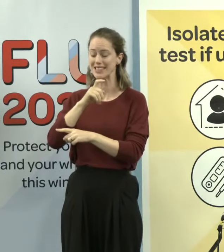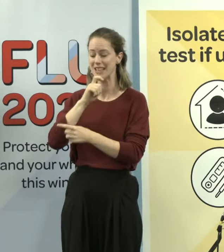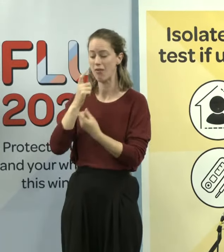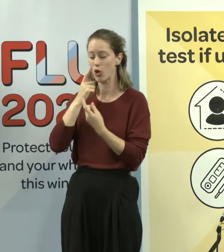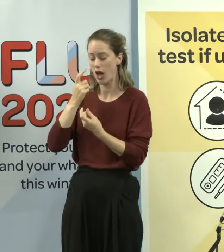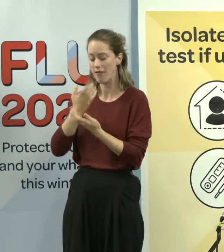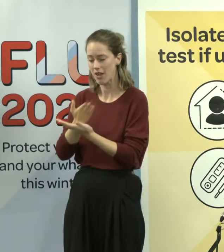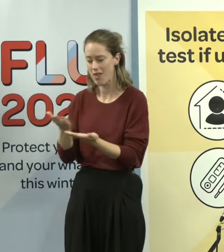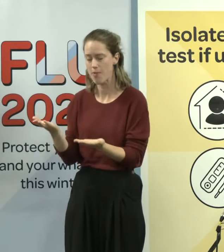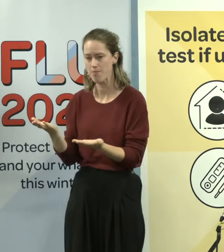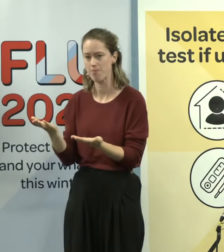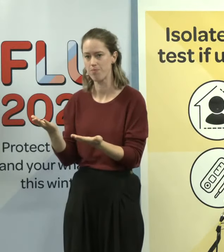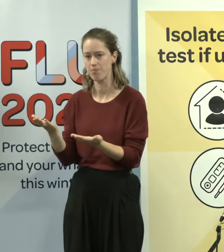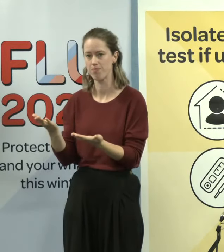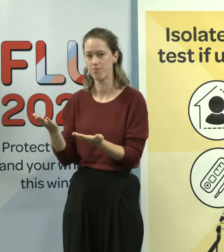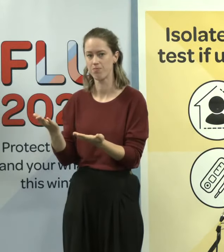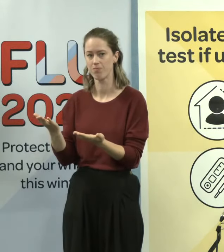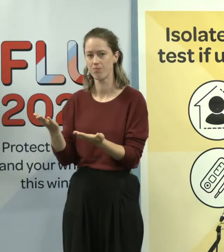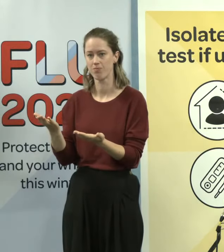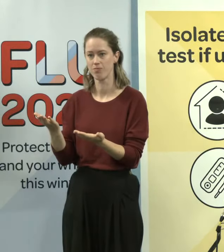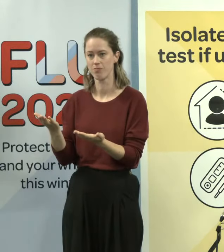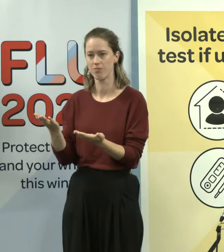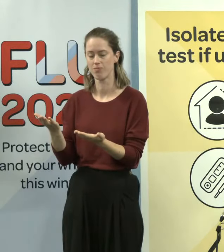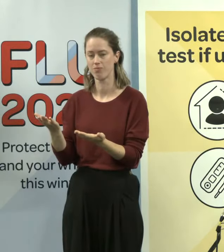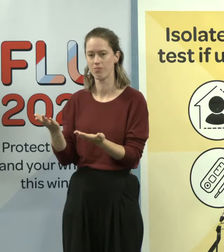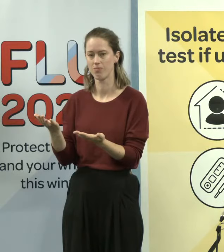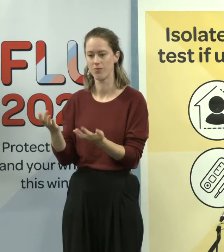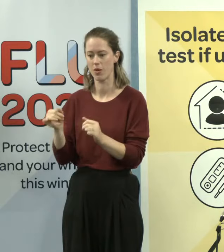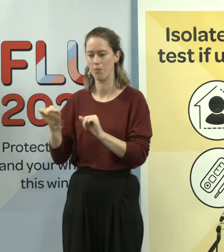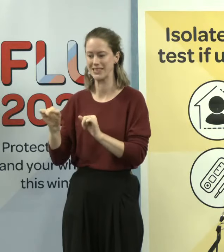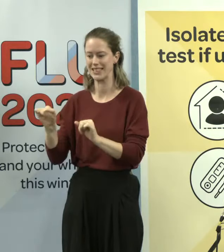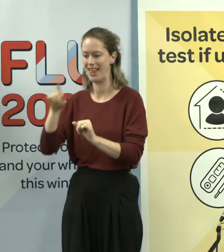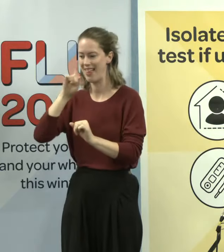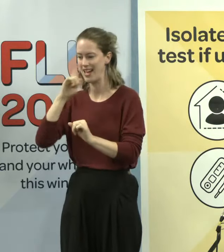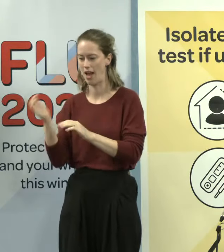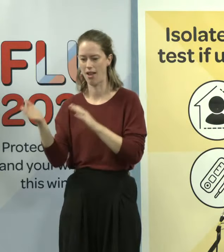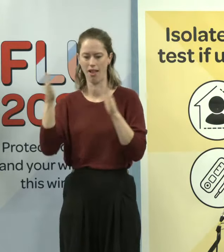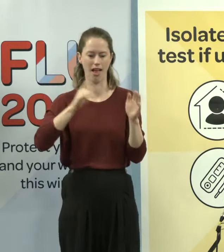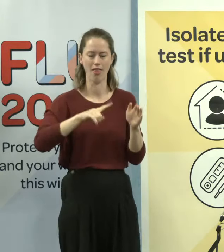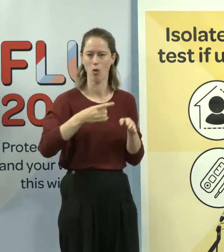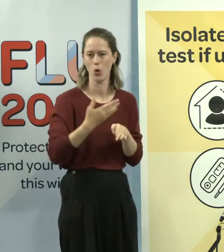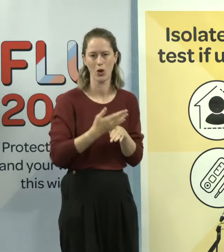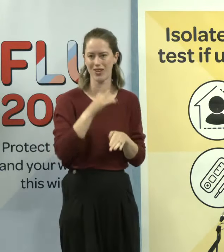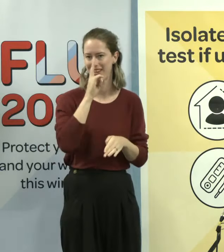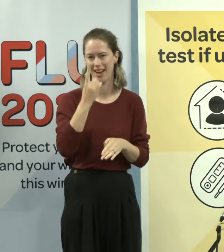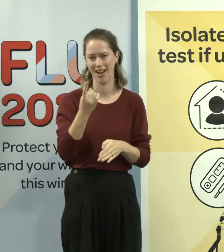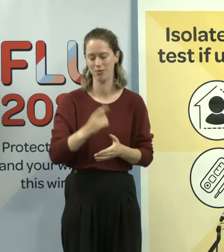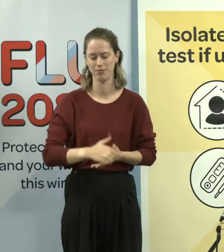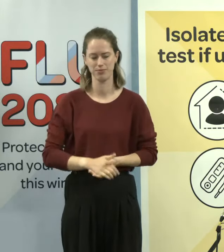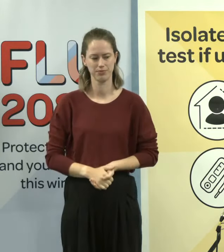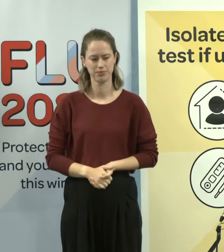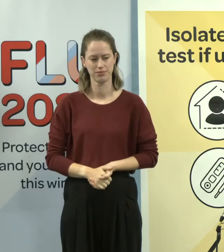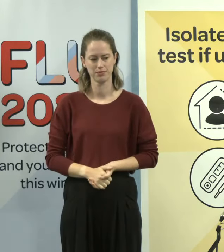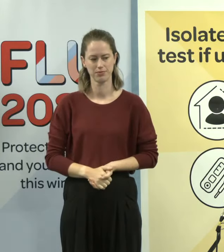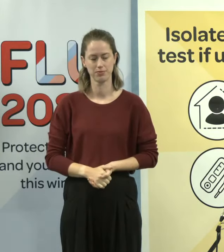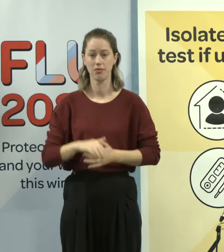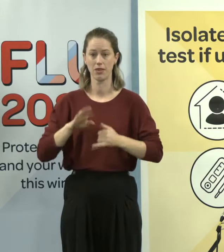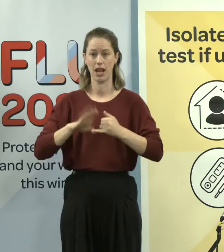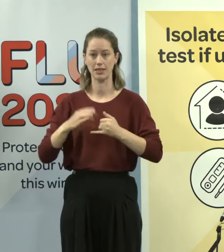kei roto i o maatau hohipera huri noa i te whenua na te COVID me te tikanga ko era moenga me